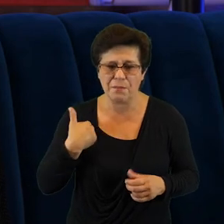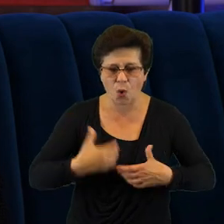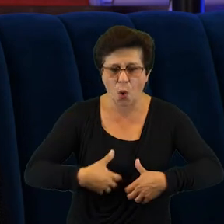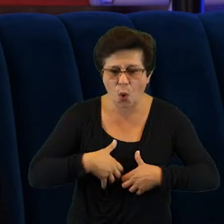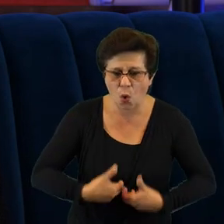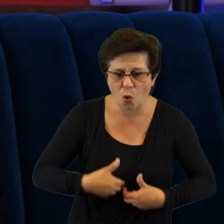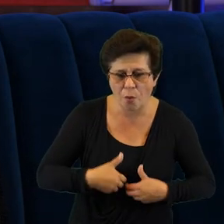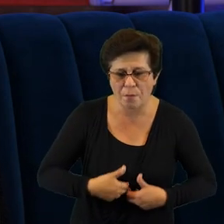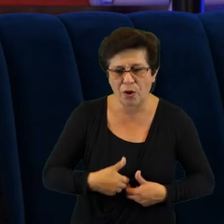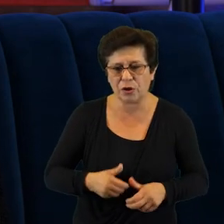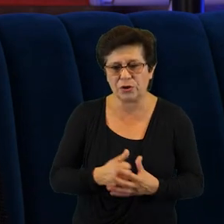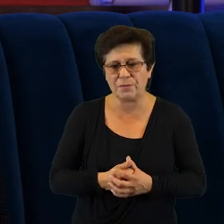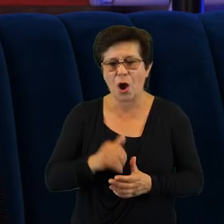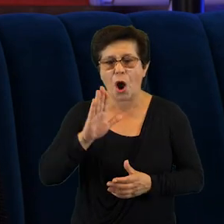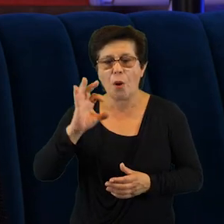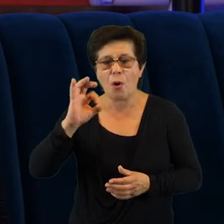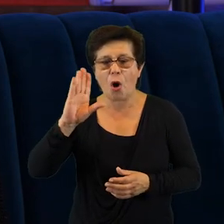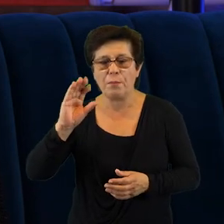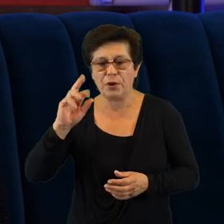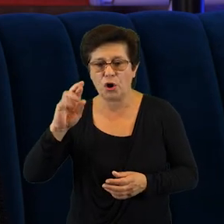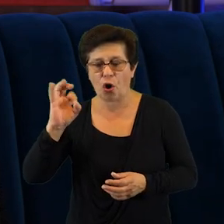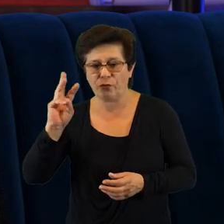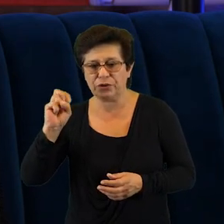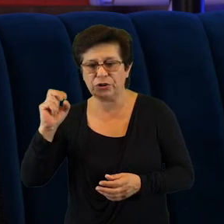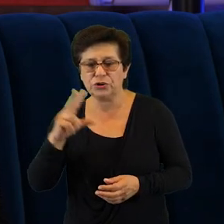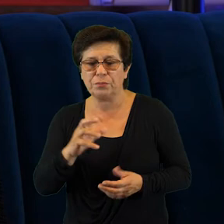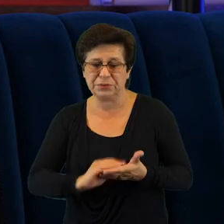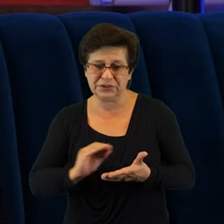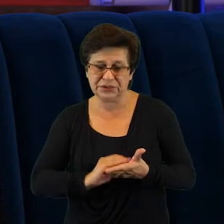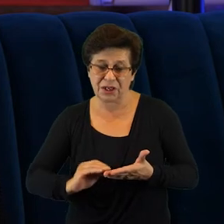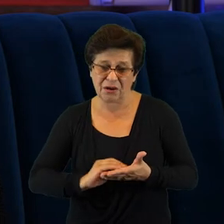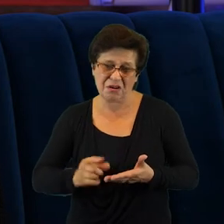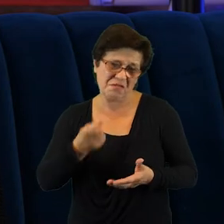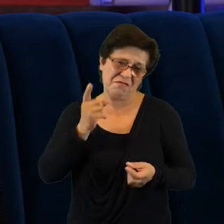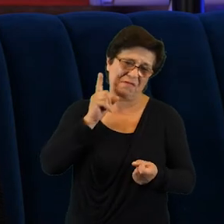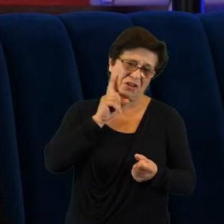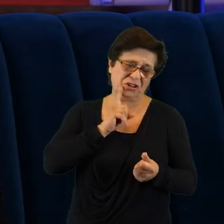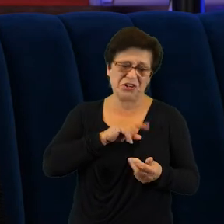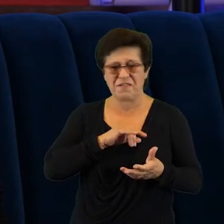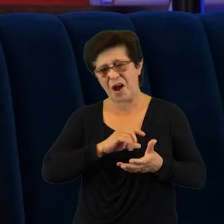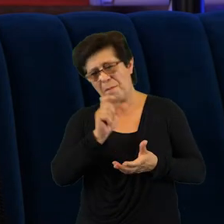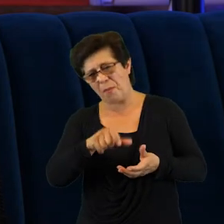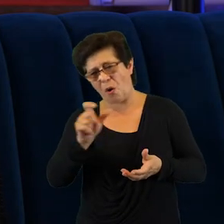Na przykład Witold Gombrowicz pisał, że: "Właściwie poezja Słonimskiego mnie nie brała,